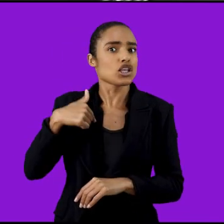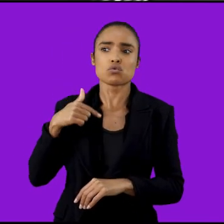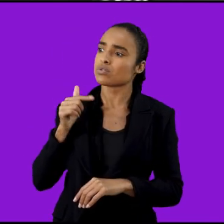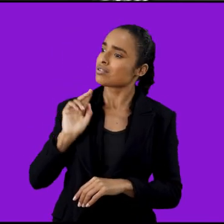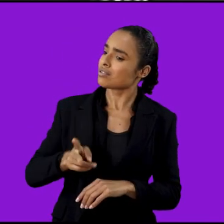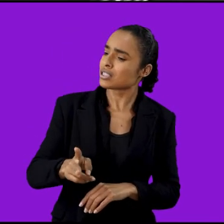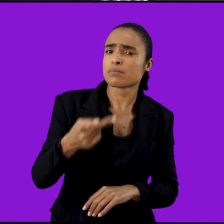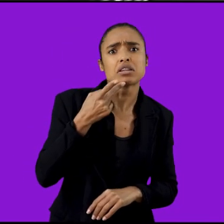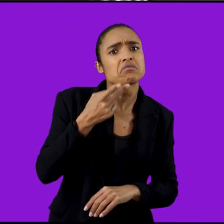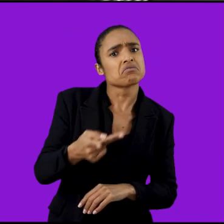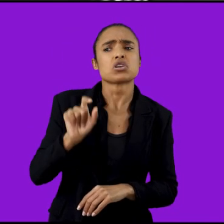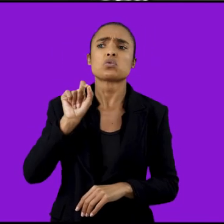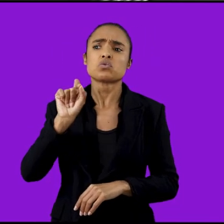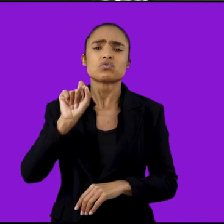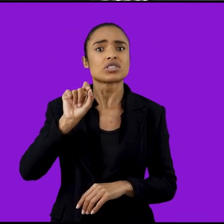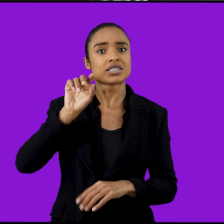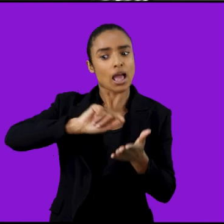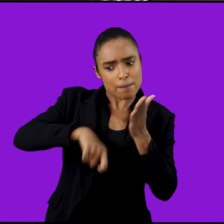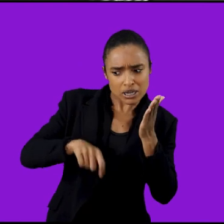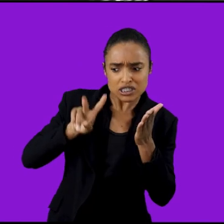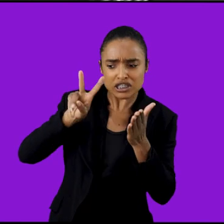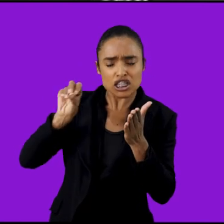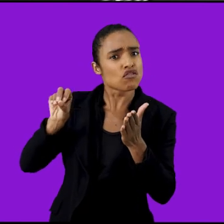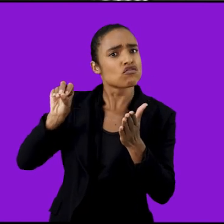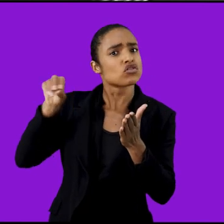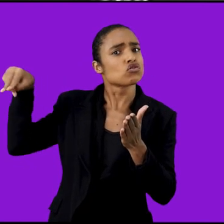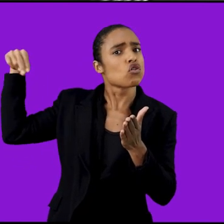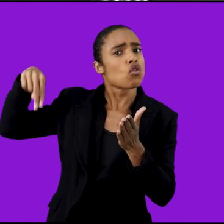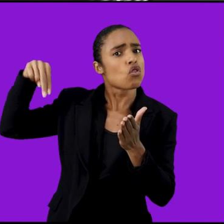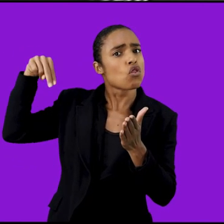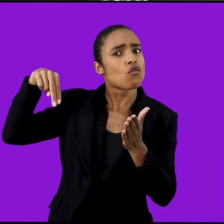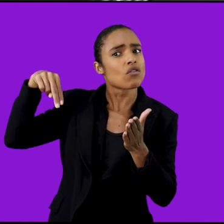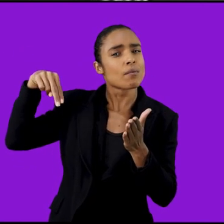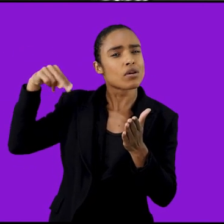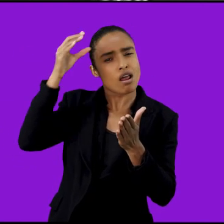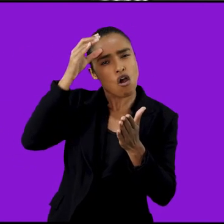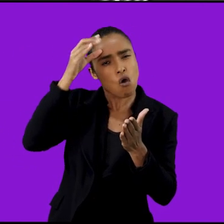um abaixo-assinado pro 20 de novembro… Pro 20 de novembro, exatamente. Feriado, né? Nossa, várias reuniões que eu fui na prefeitura